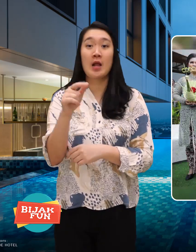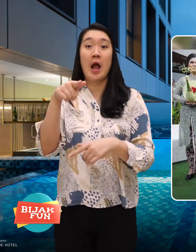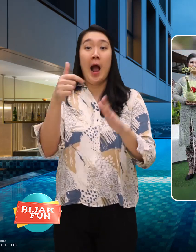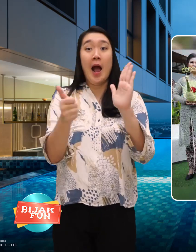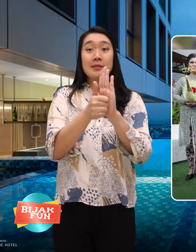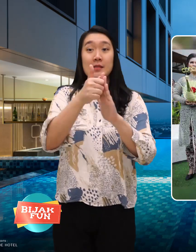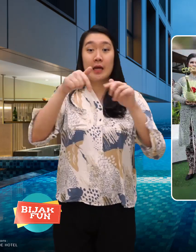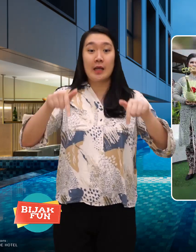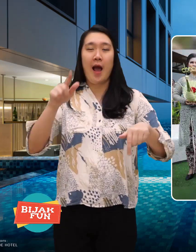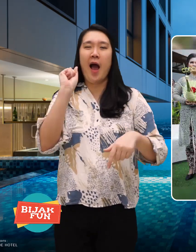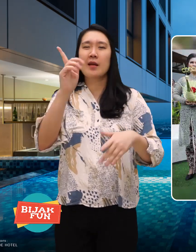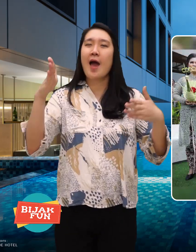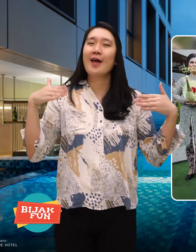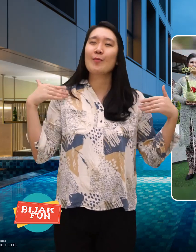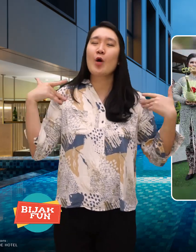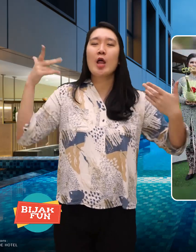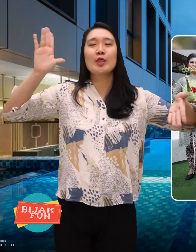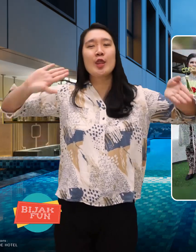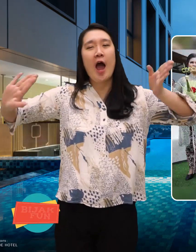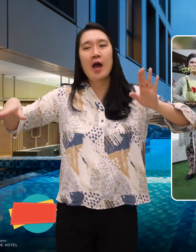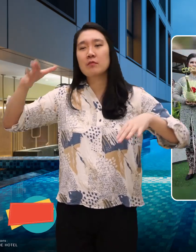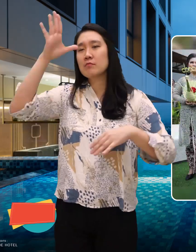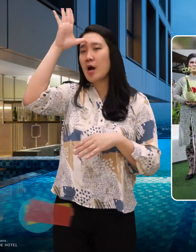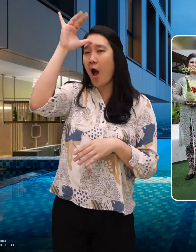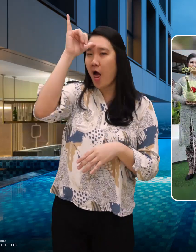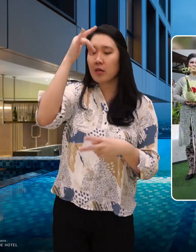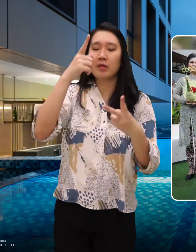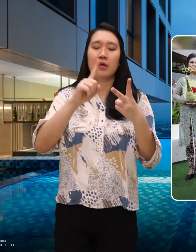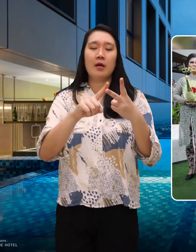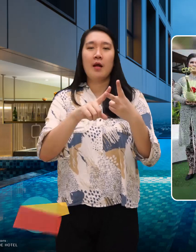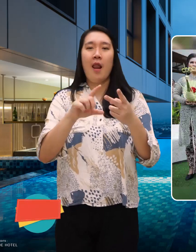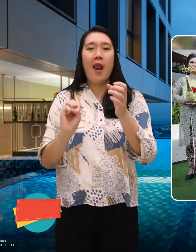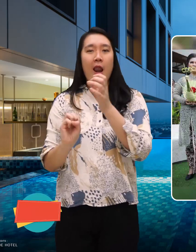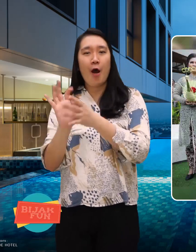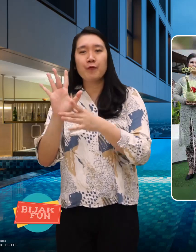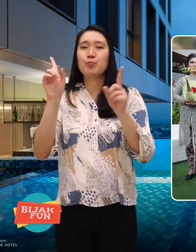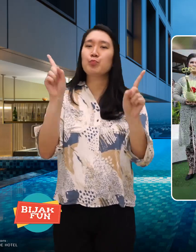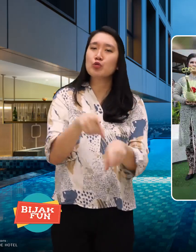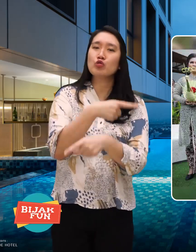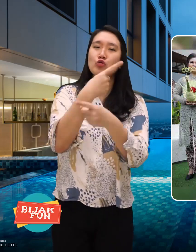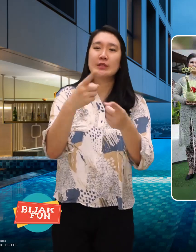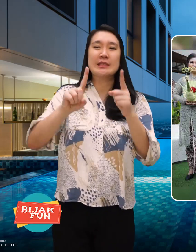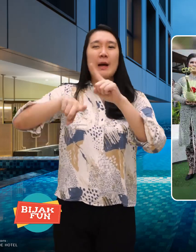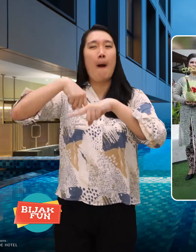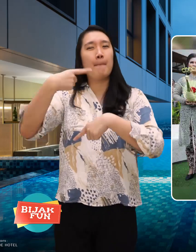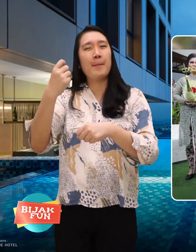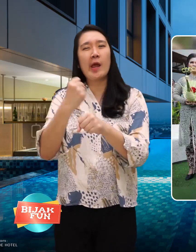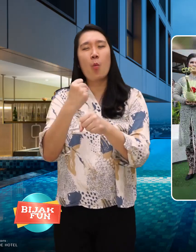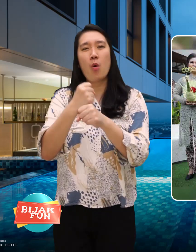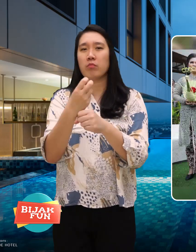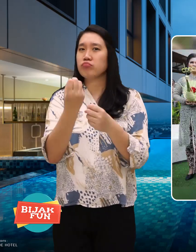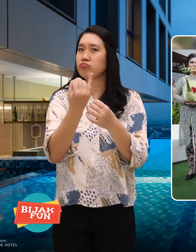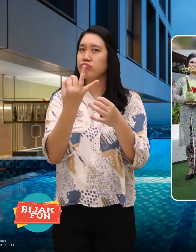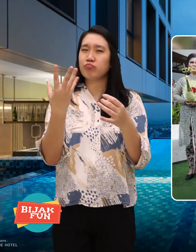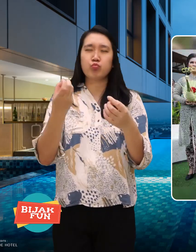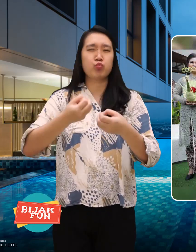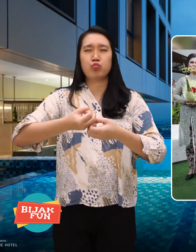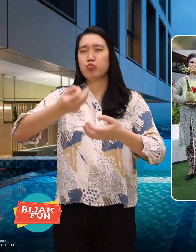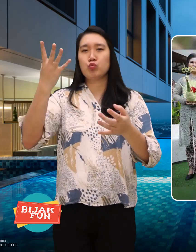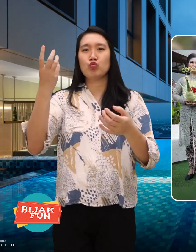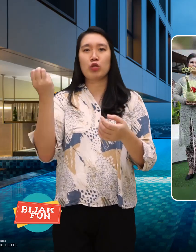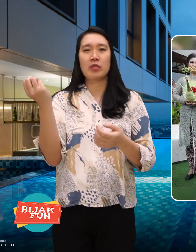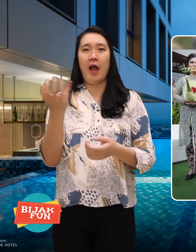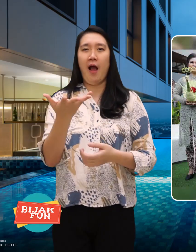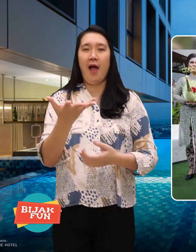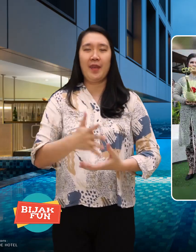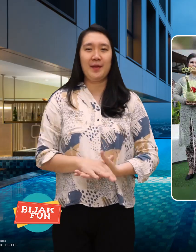Acara ini dimeriahkan hiburan tarian Bali, live music sampai giveaway senilai jutaan rupiah.